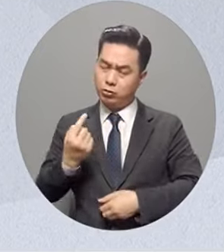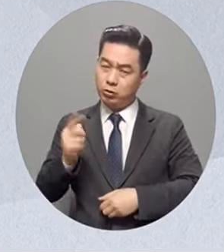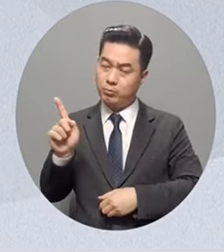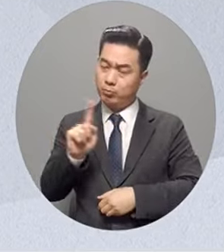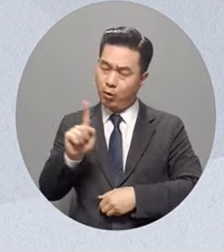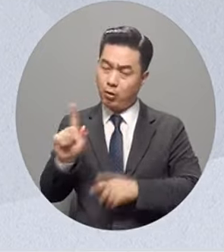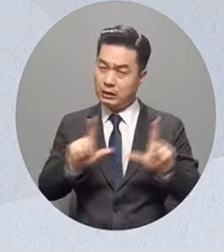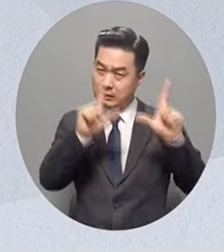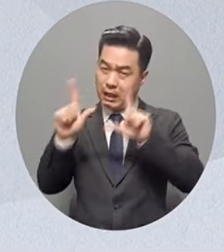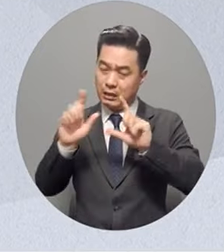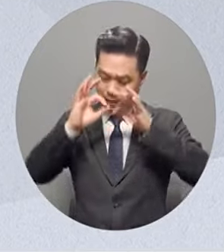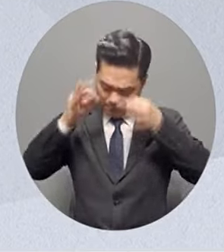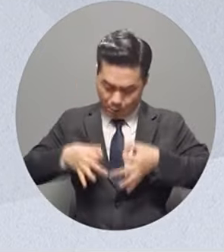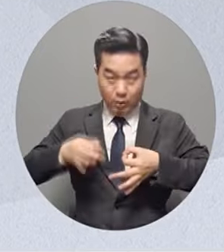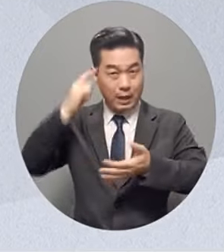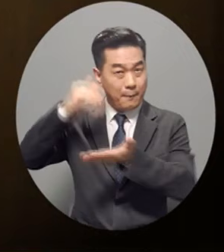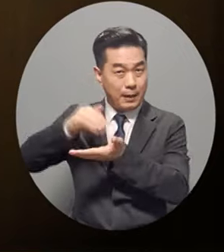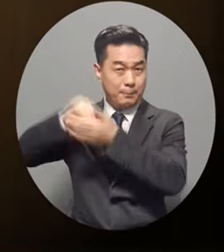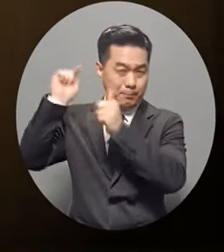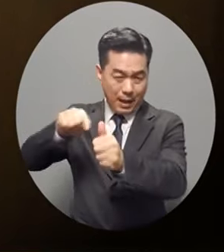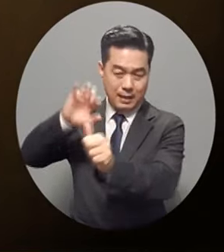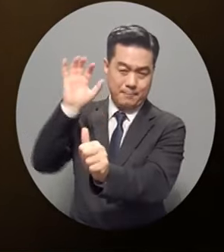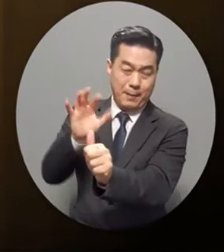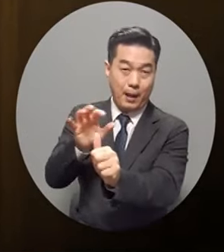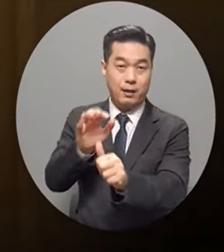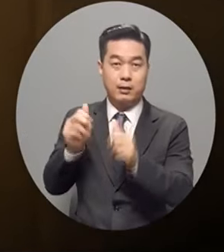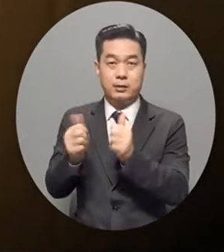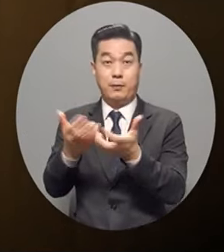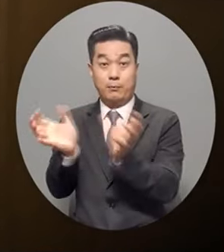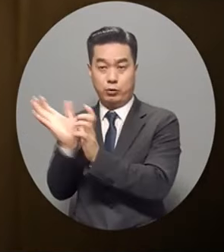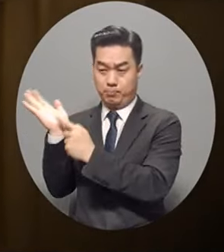어떻게 살아왔는지 반성하라고질타했습니다.